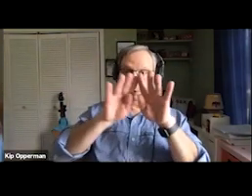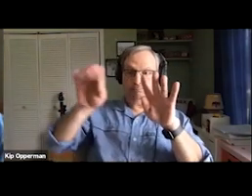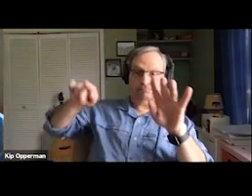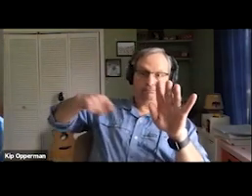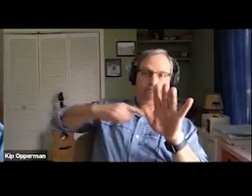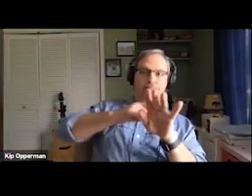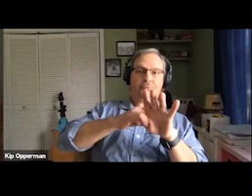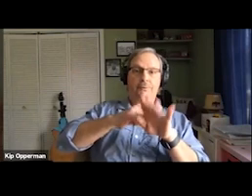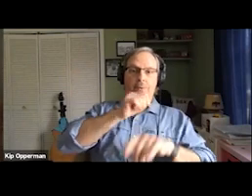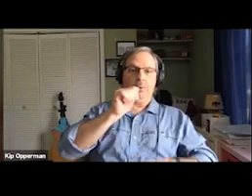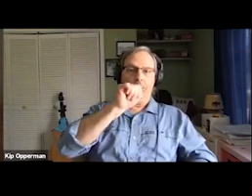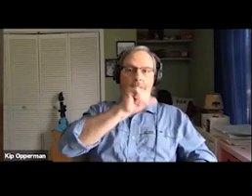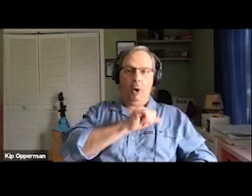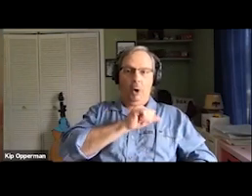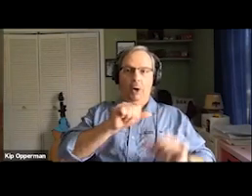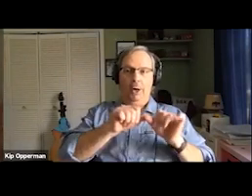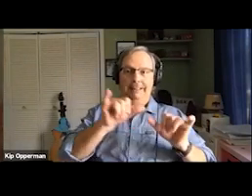que afortunadamente permaneció cerrado.